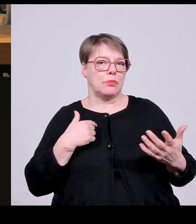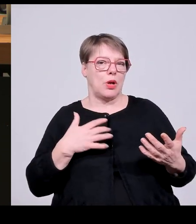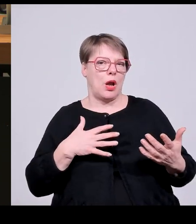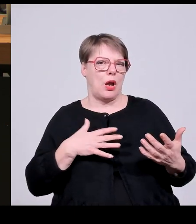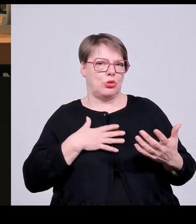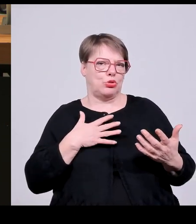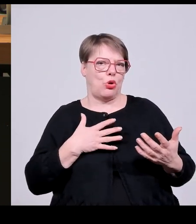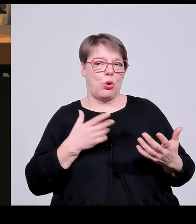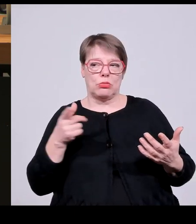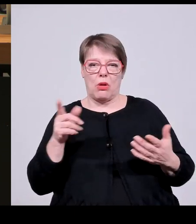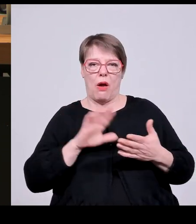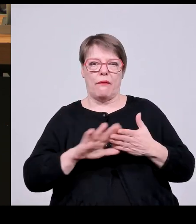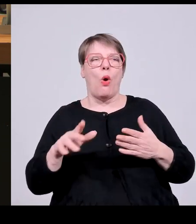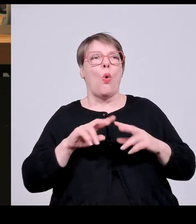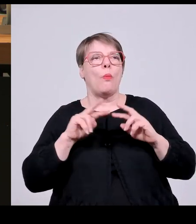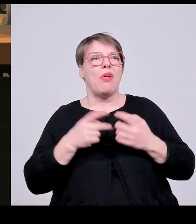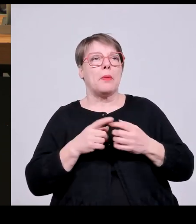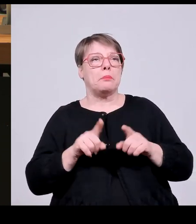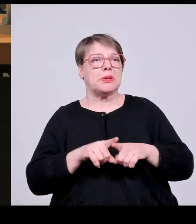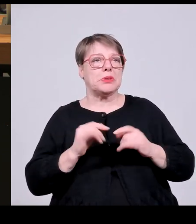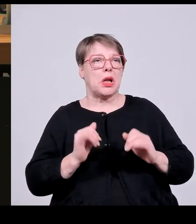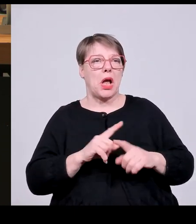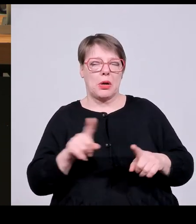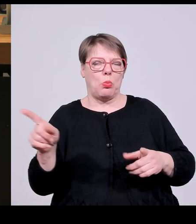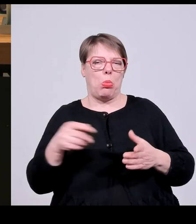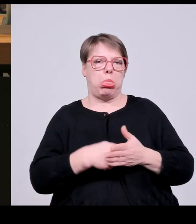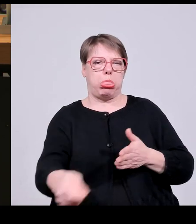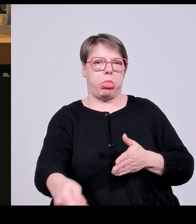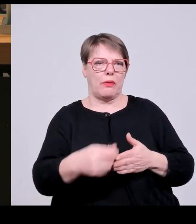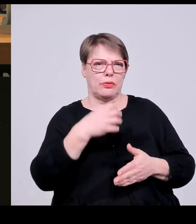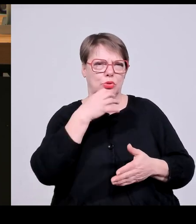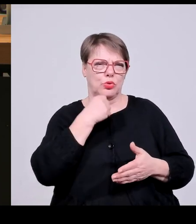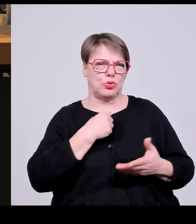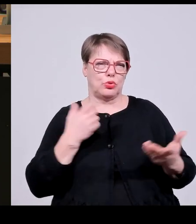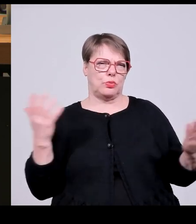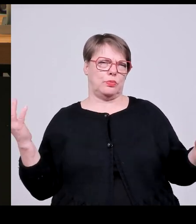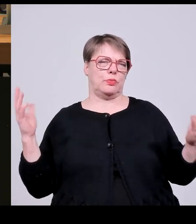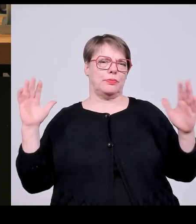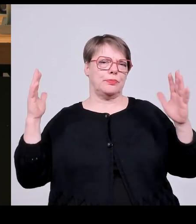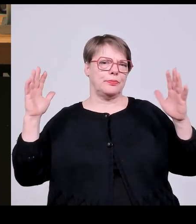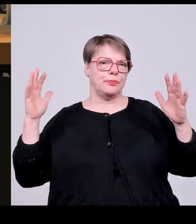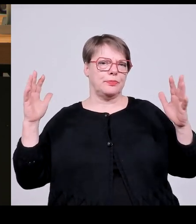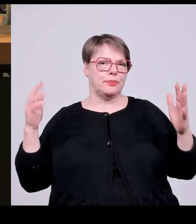Das wollen Sie übertragen auf den Wohnungsbau in Berlin. Wie wollen Sie neue Wohngebiete einpassen in die Stadtnatur mit